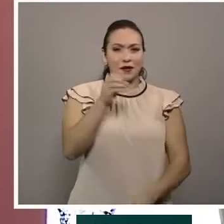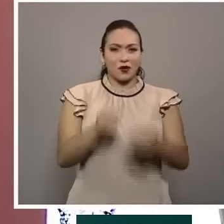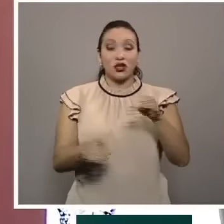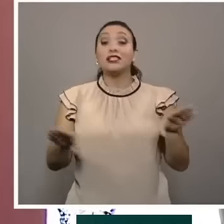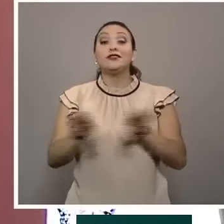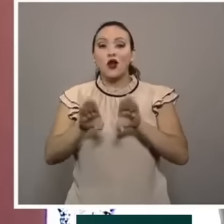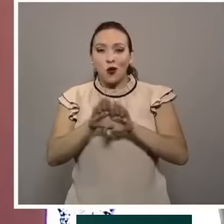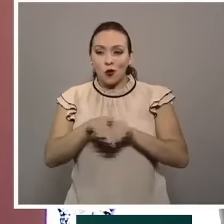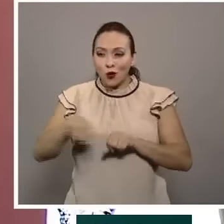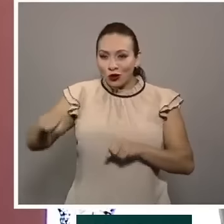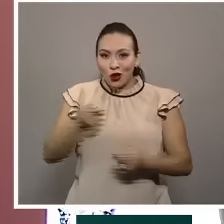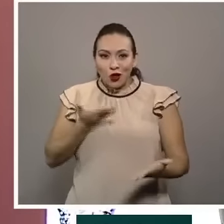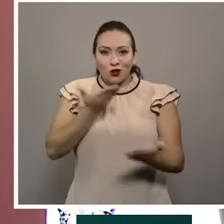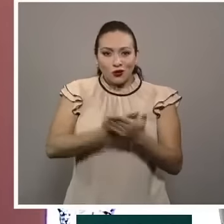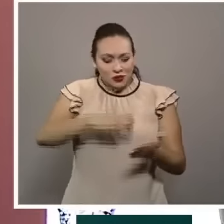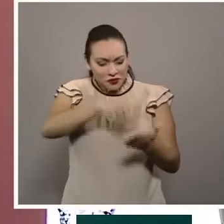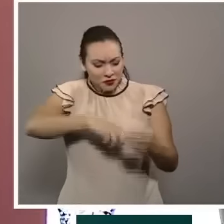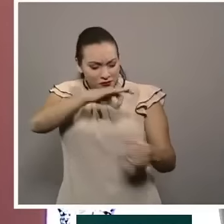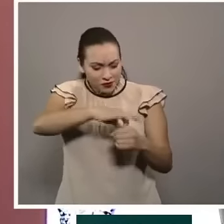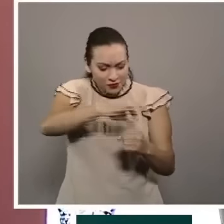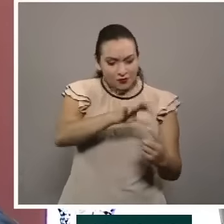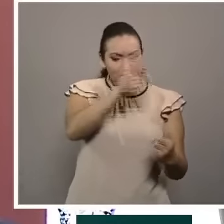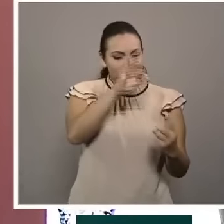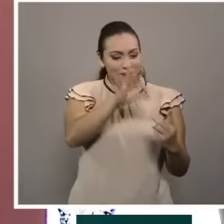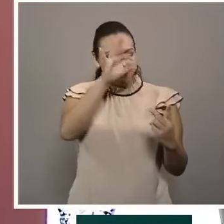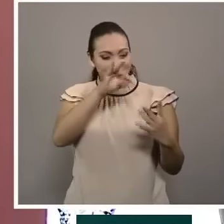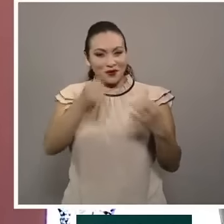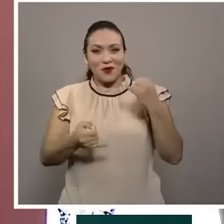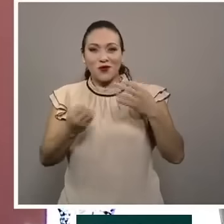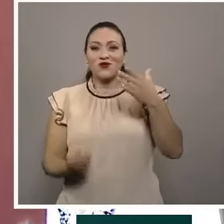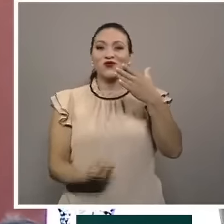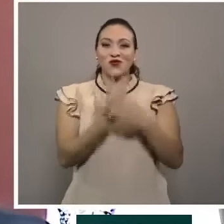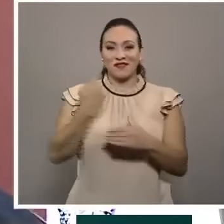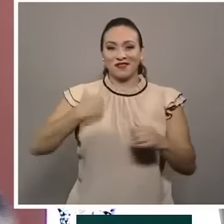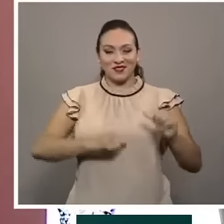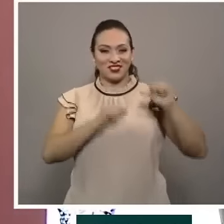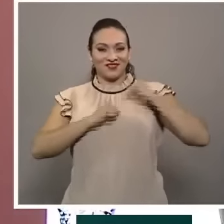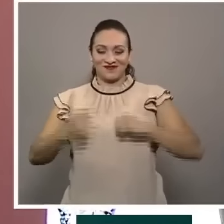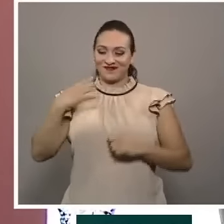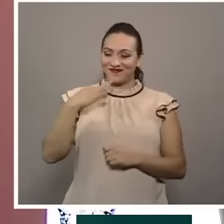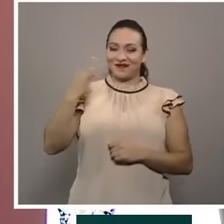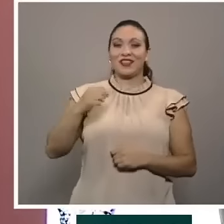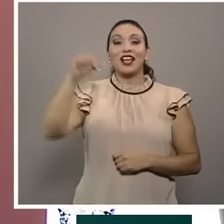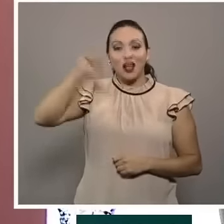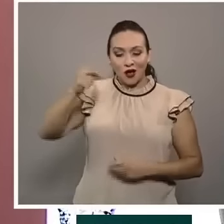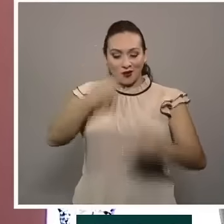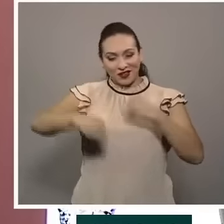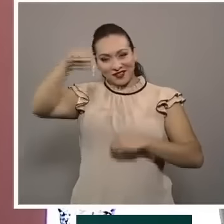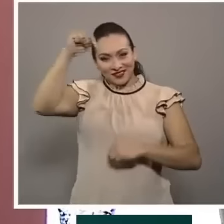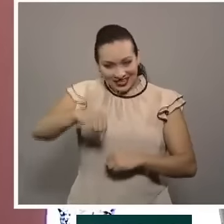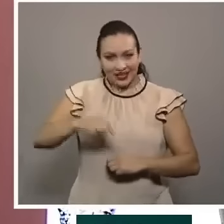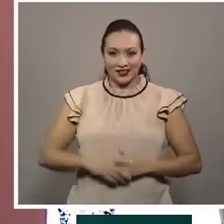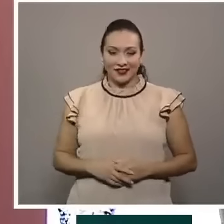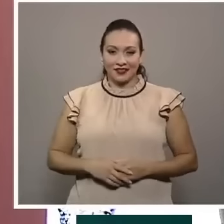las condiciones jurídicas del país y hoy es lo que vamos a resolver. Nuestro país está cambiando